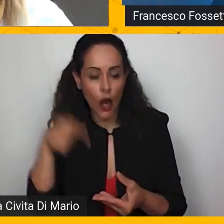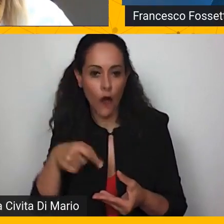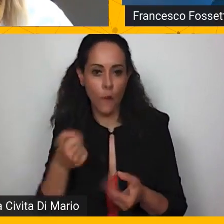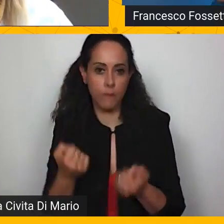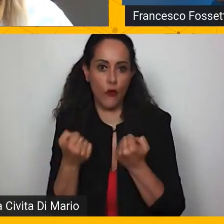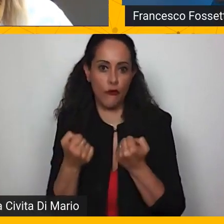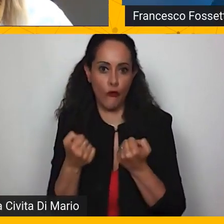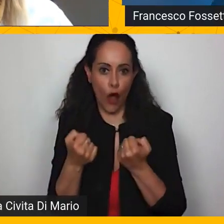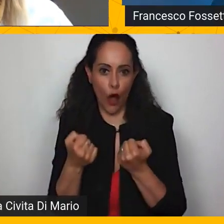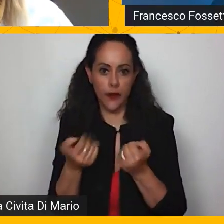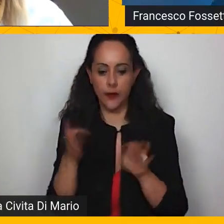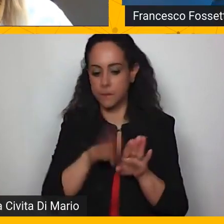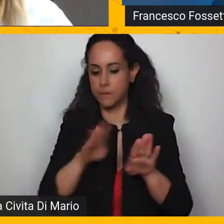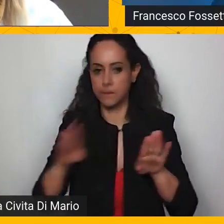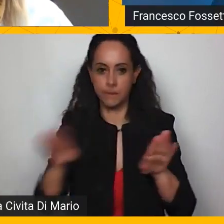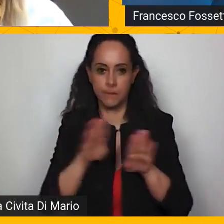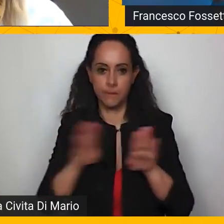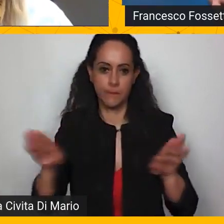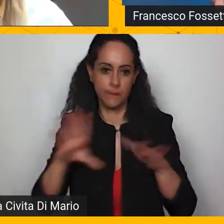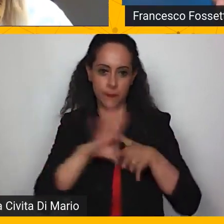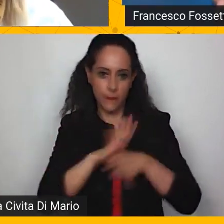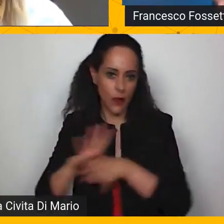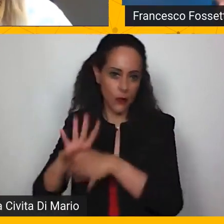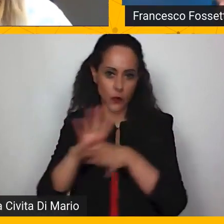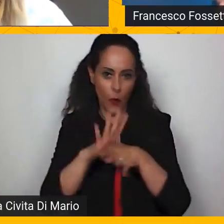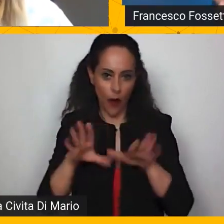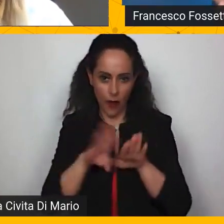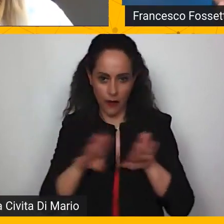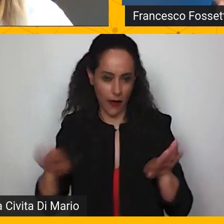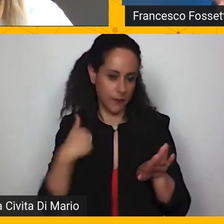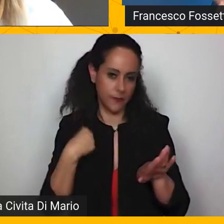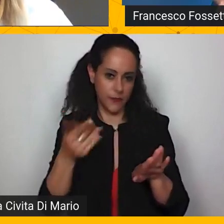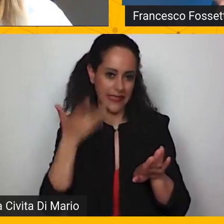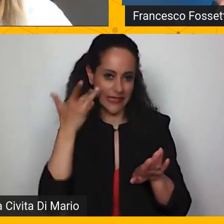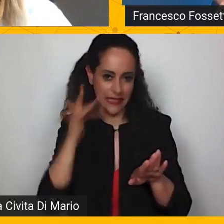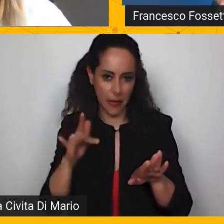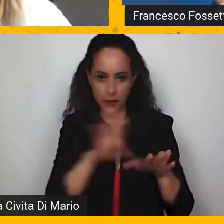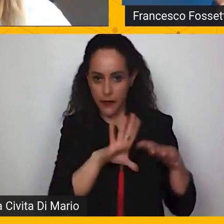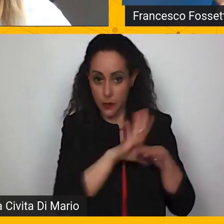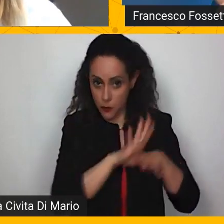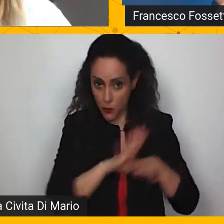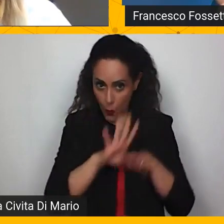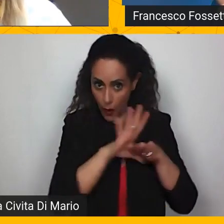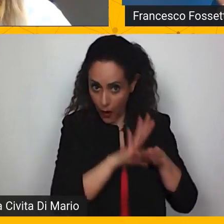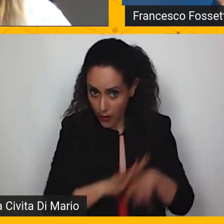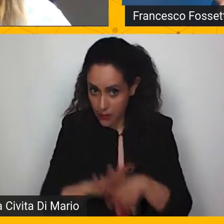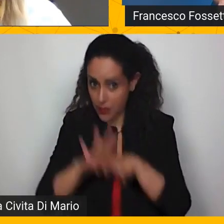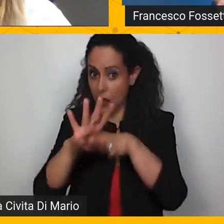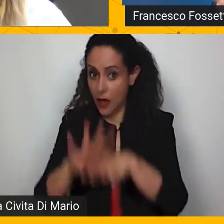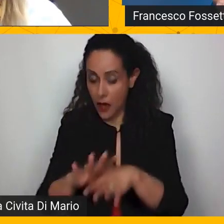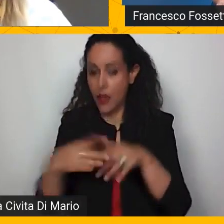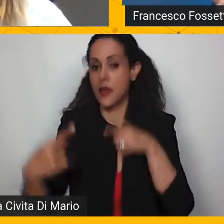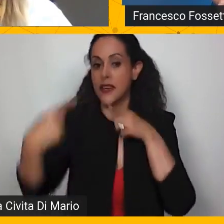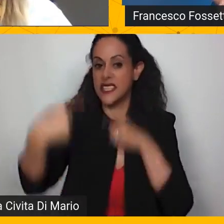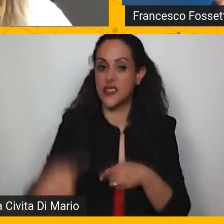forti con queste figurine si compone una rosa, ora sto semplificando sostanzialmente e